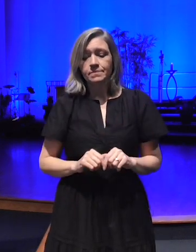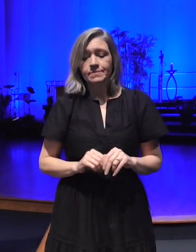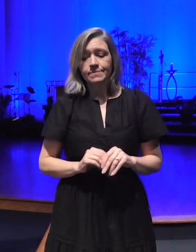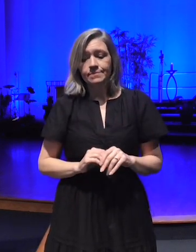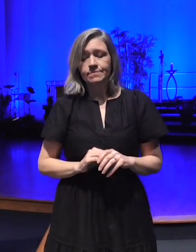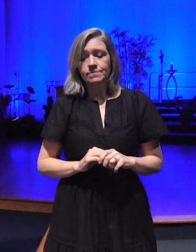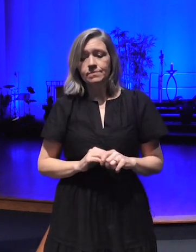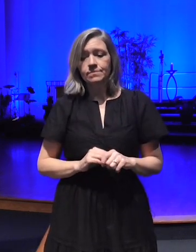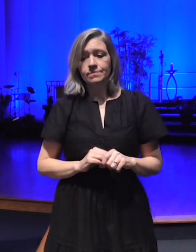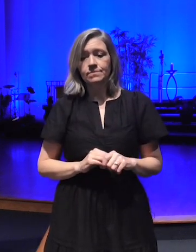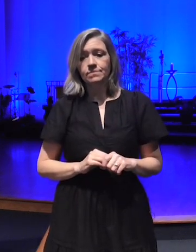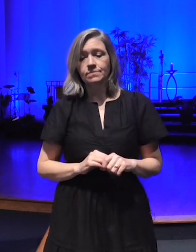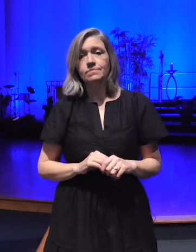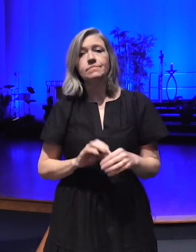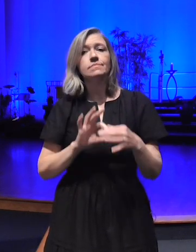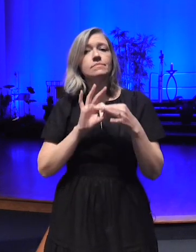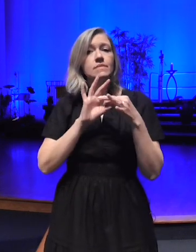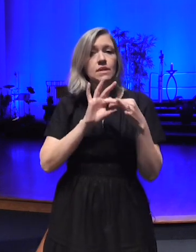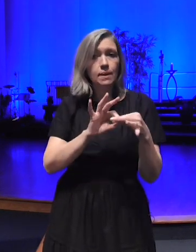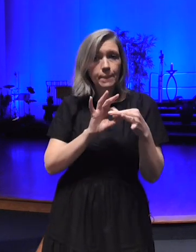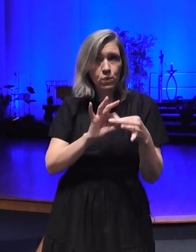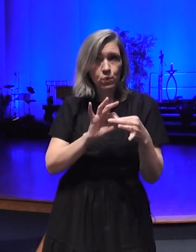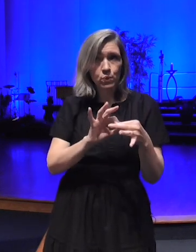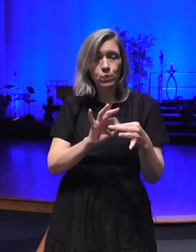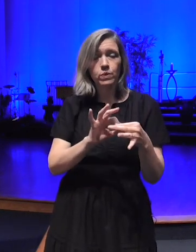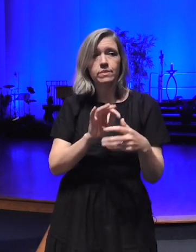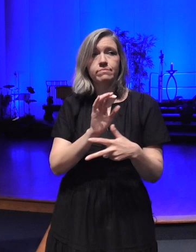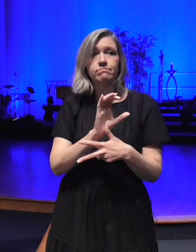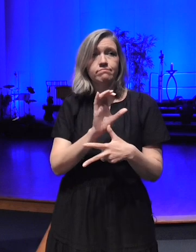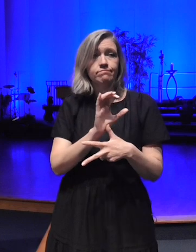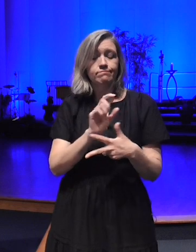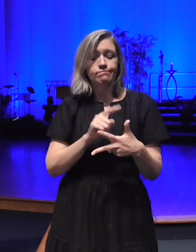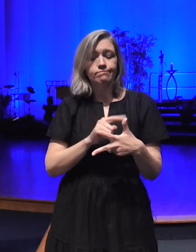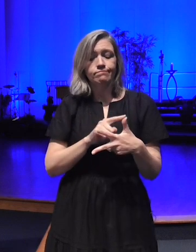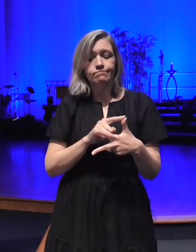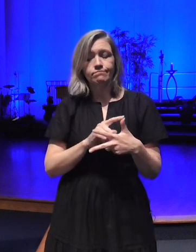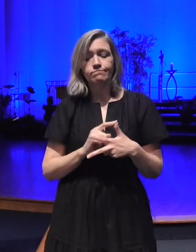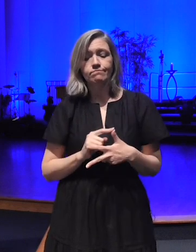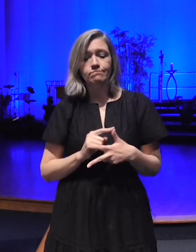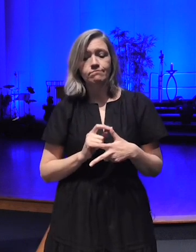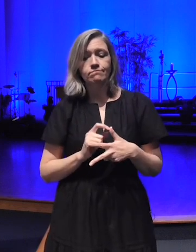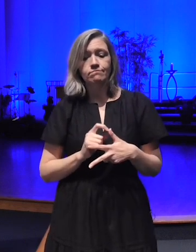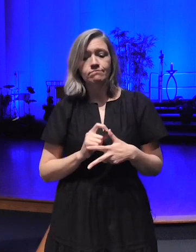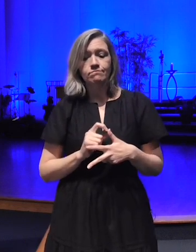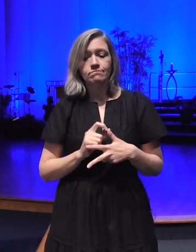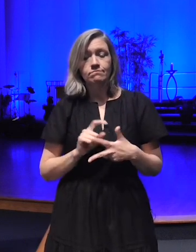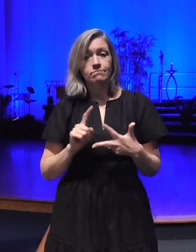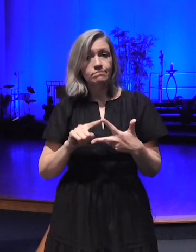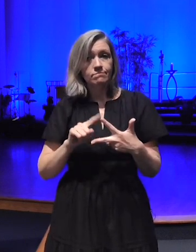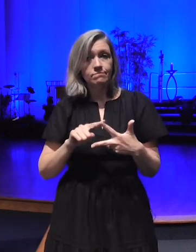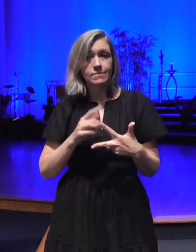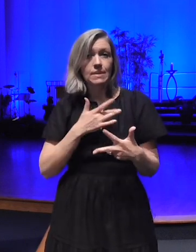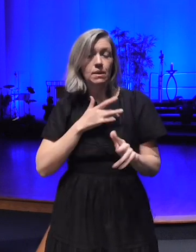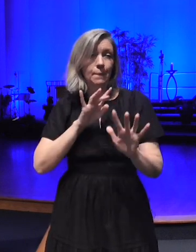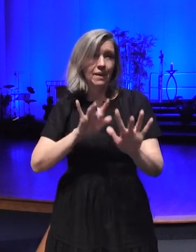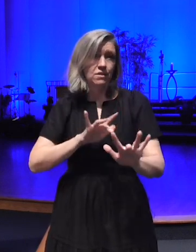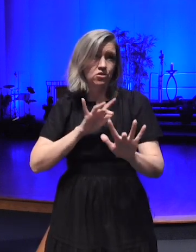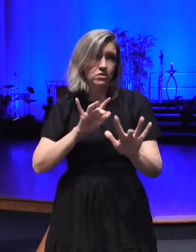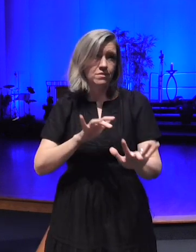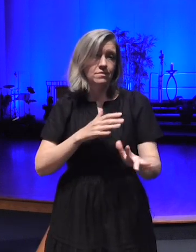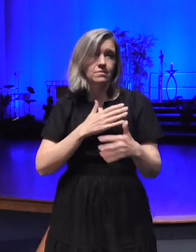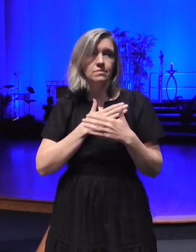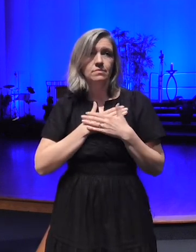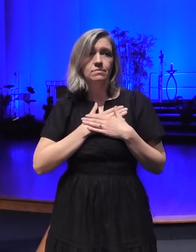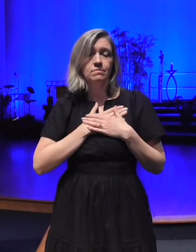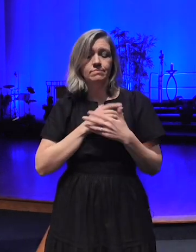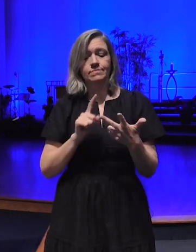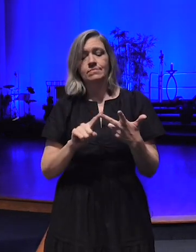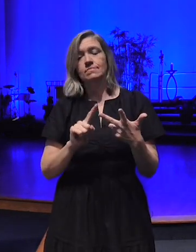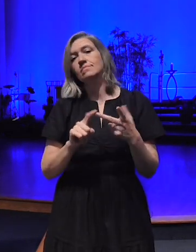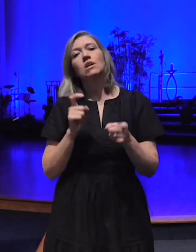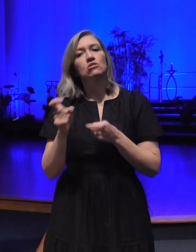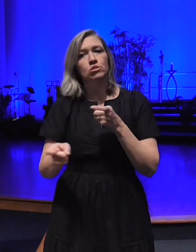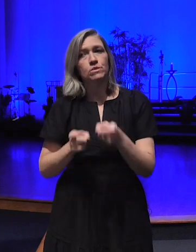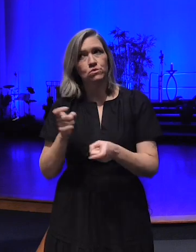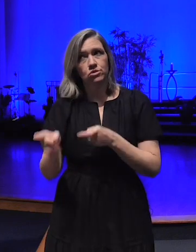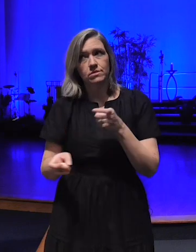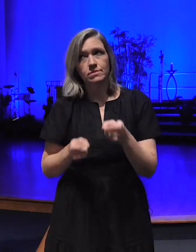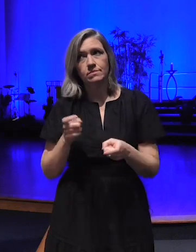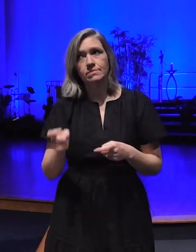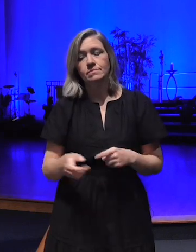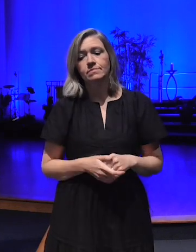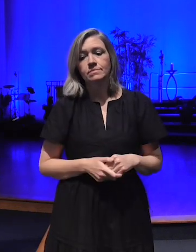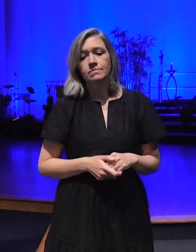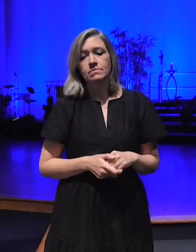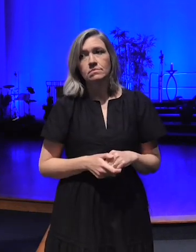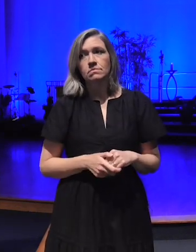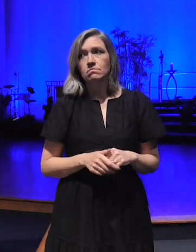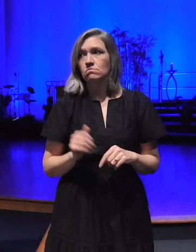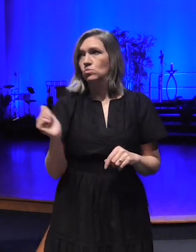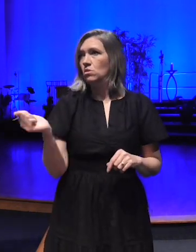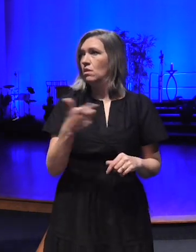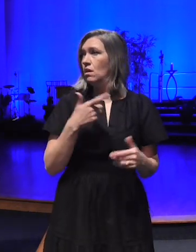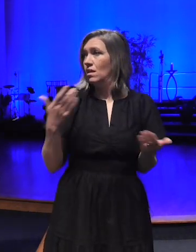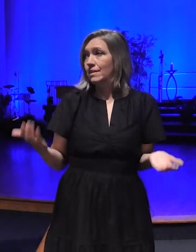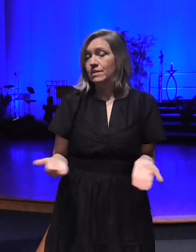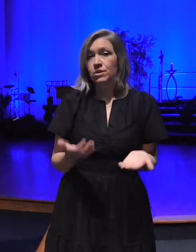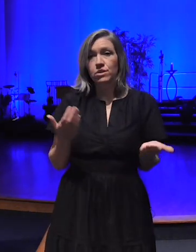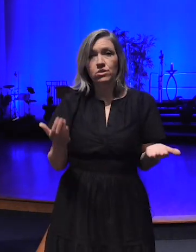estamos todos aquí para ser